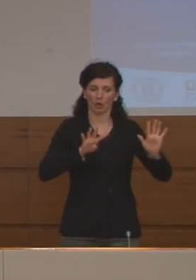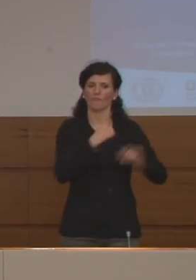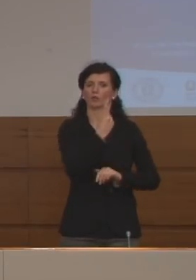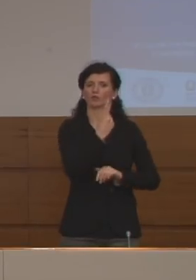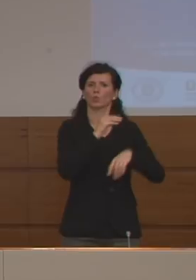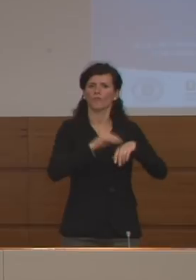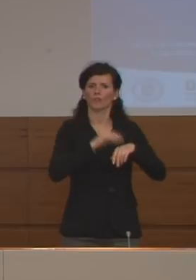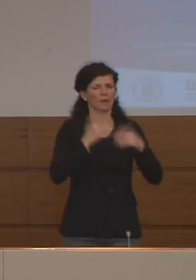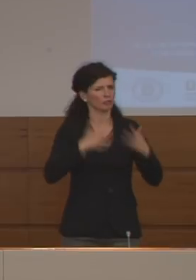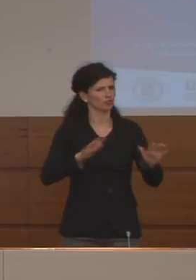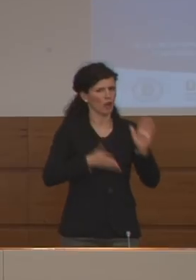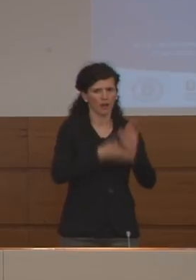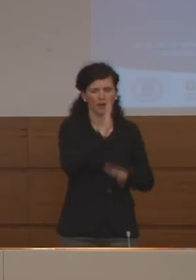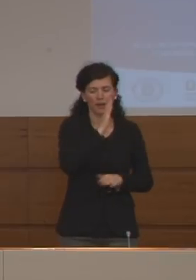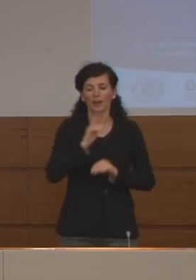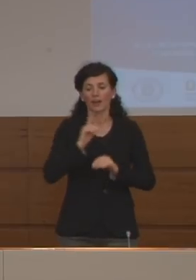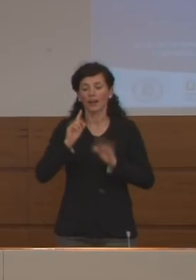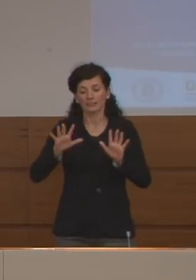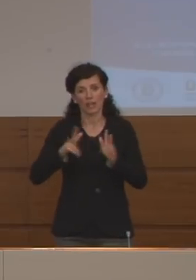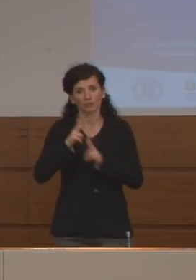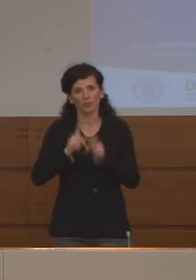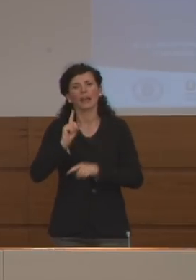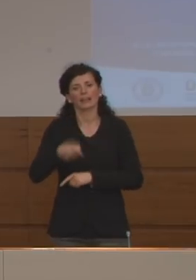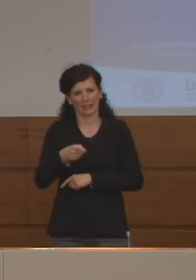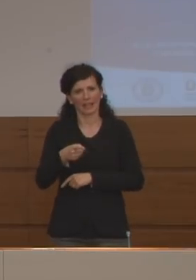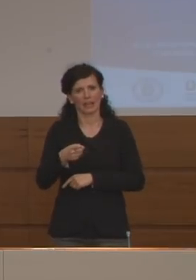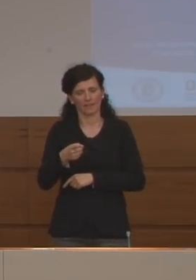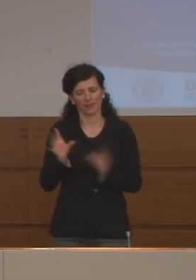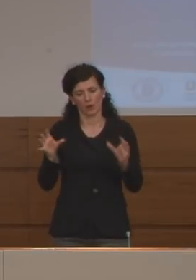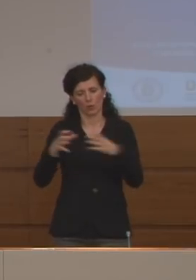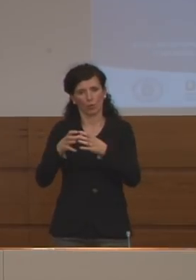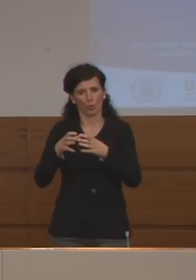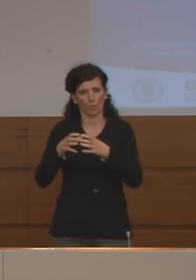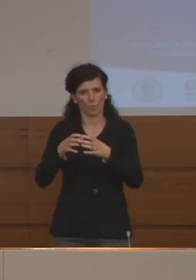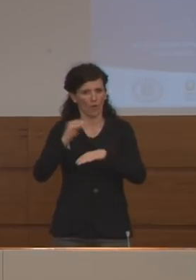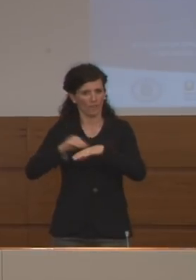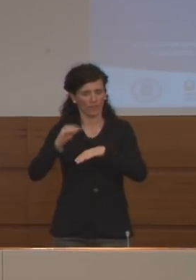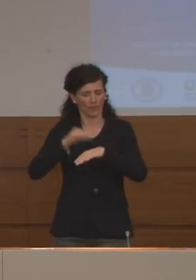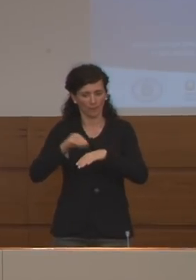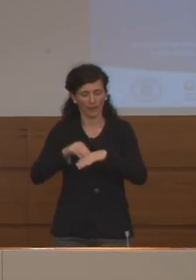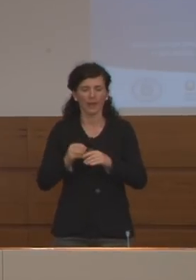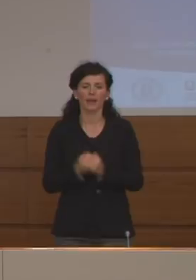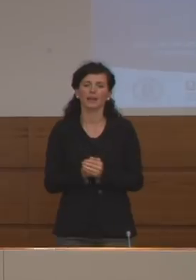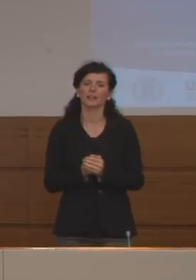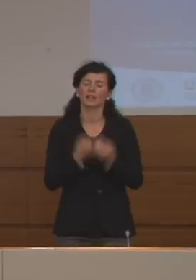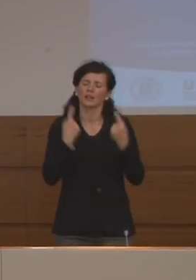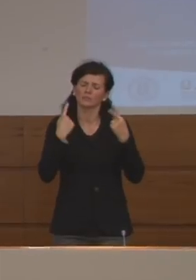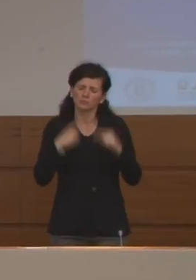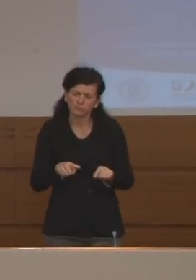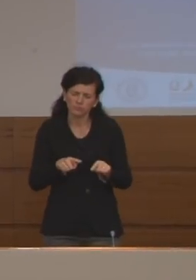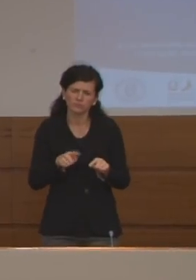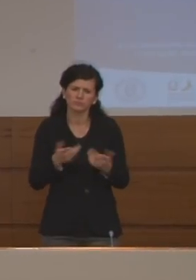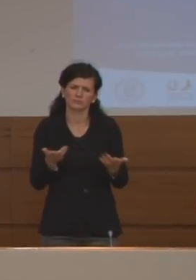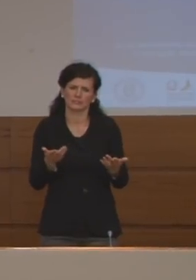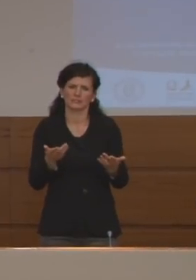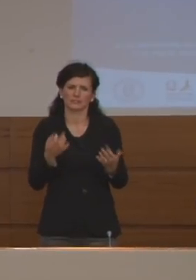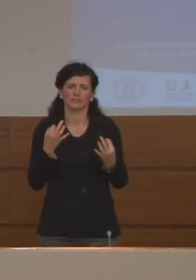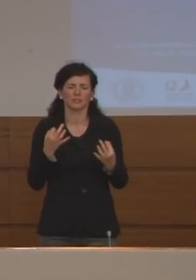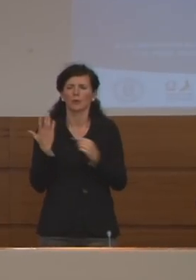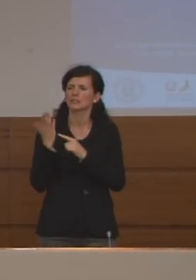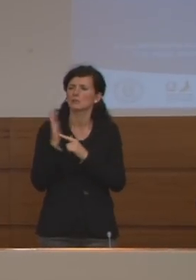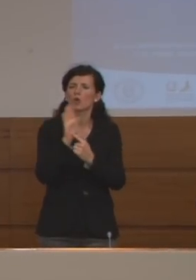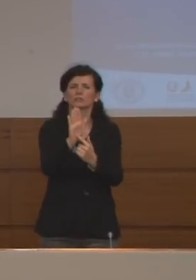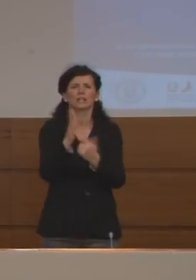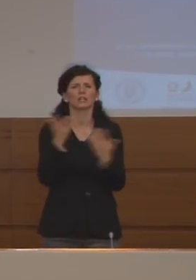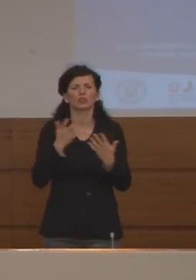Quindi voglio qui veramente ricordare la generosità, la grande solidarietà che